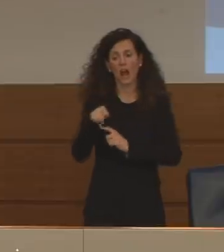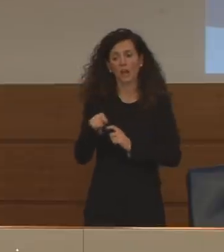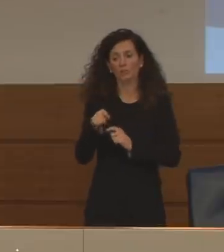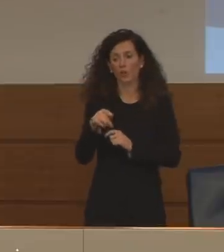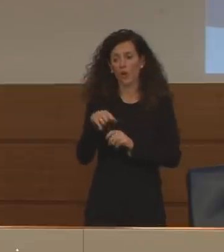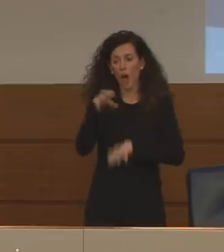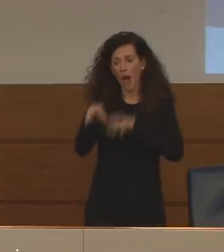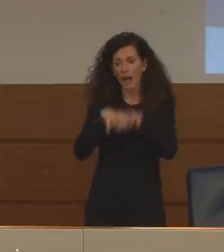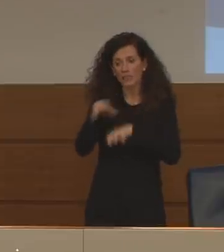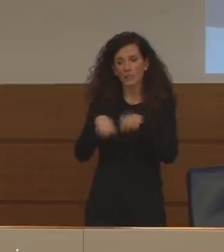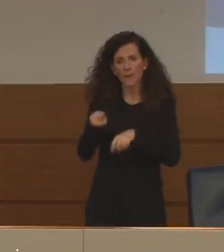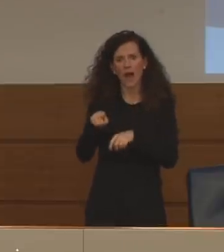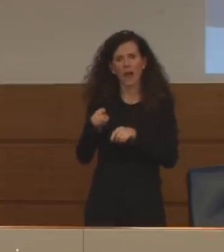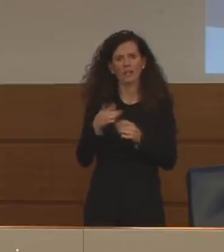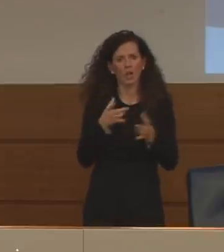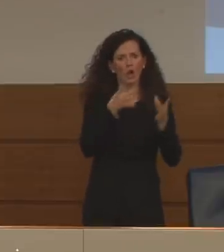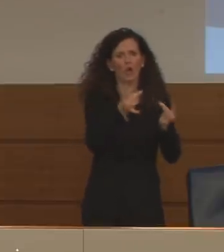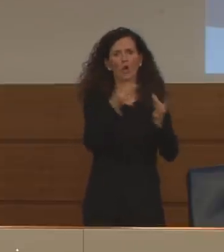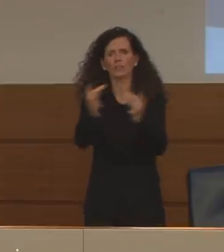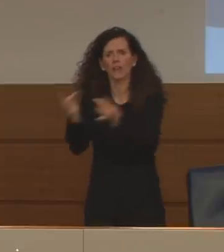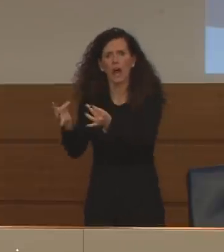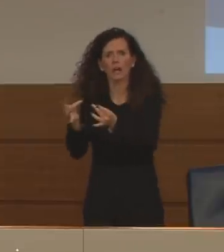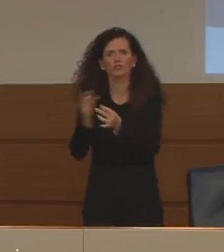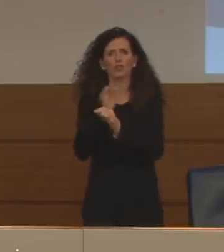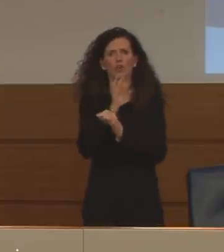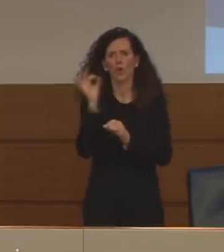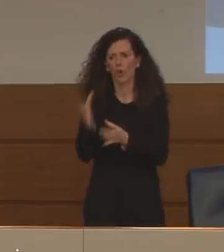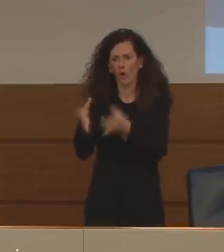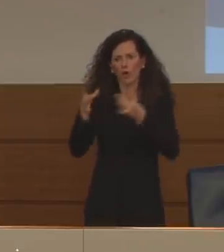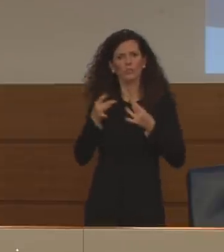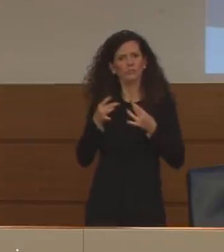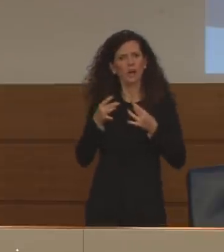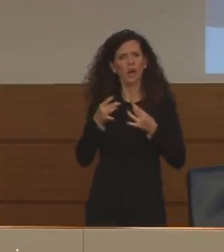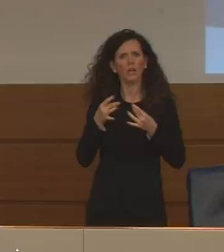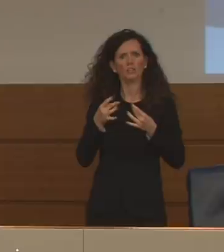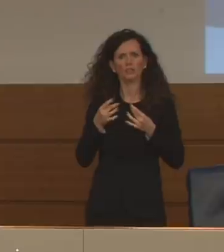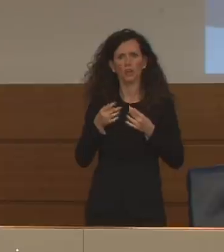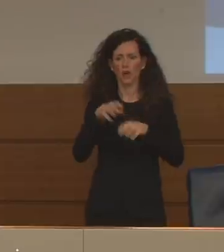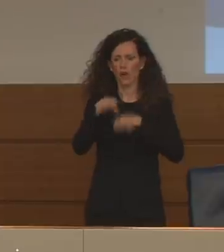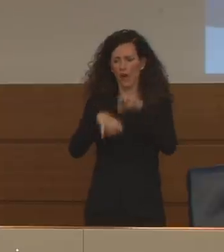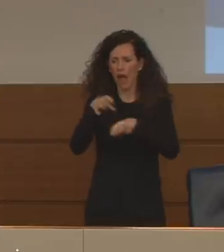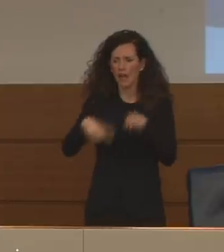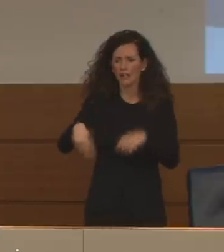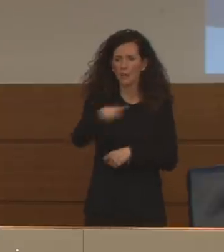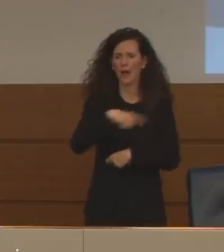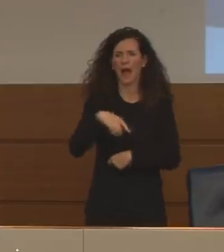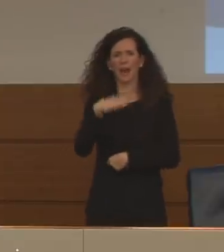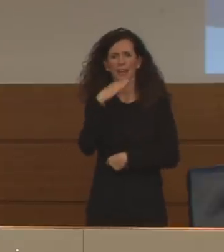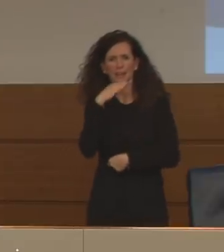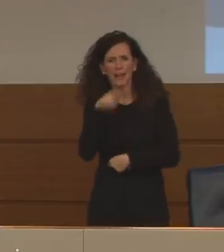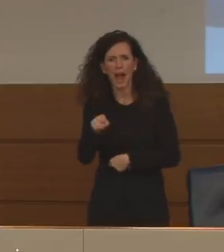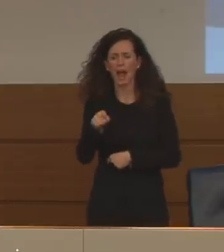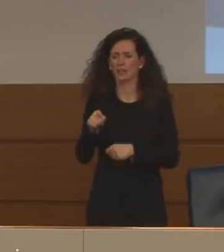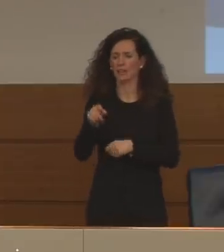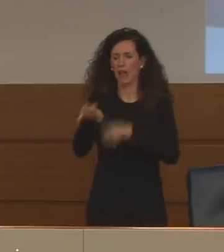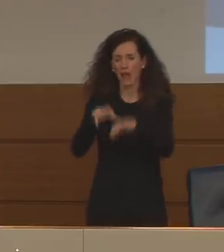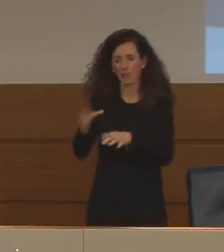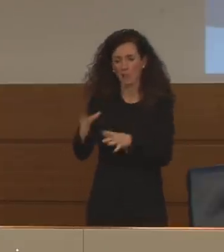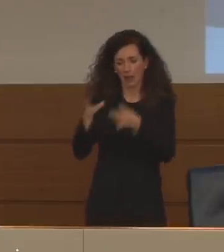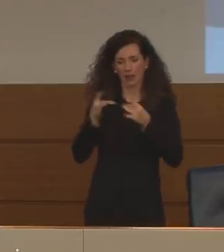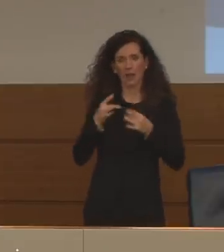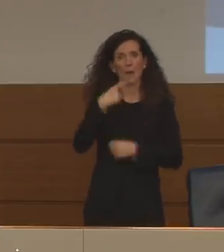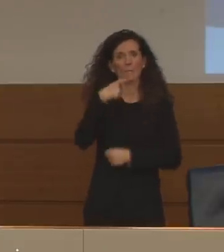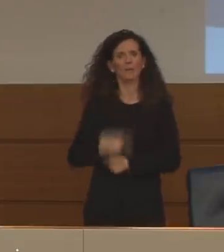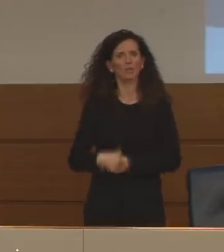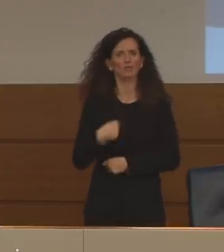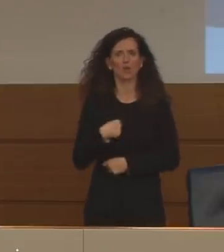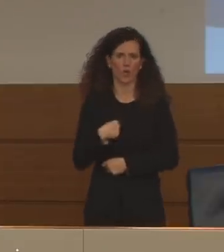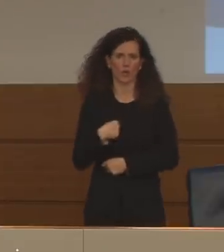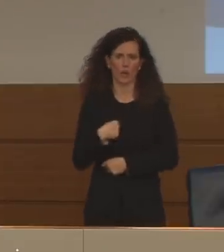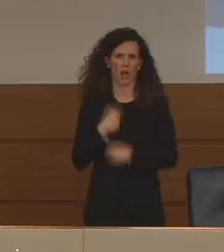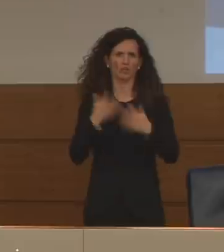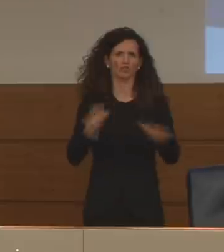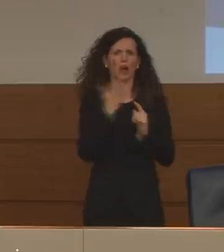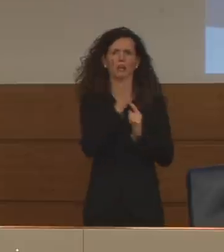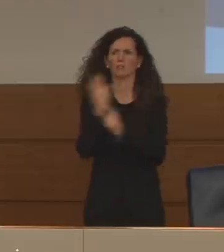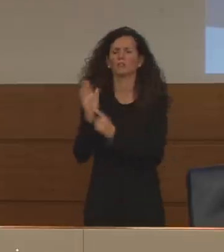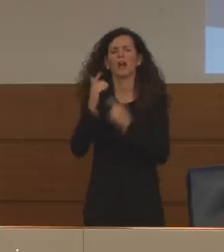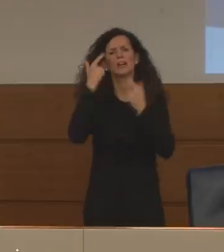contagio tra gli animali, tra i cani e le persone. Sappiamo che il coronavirus è